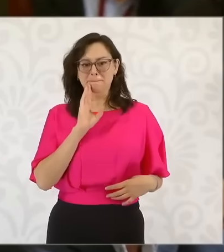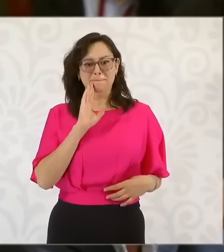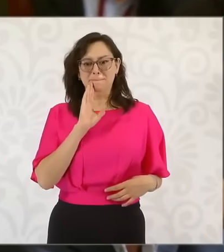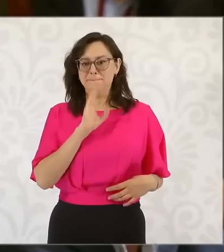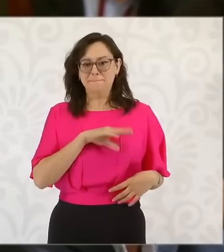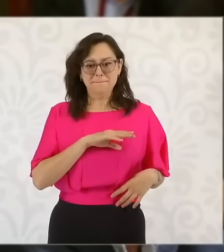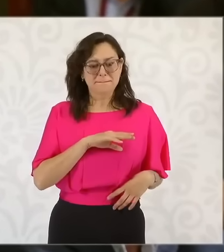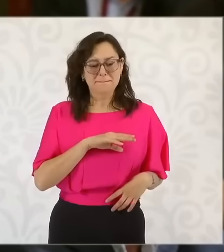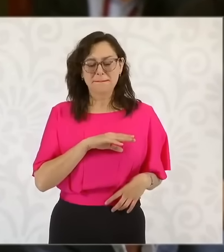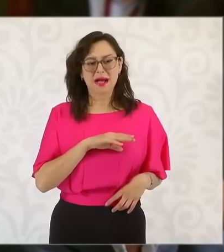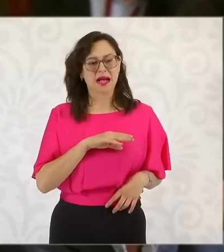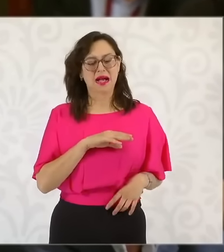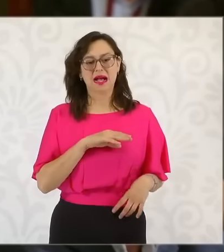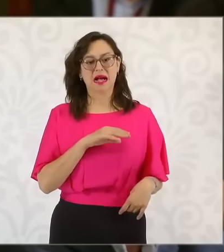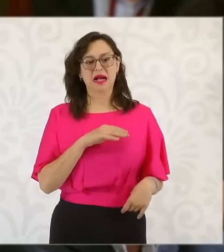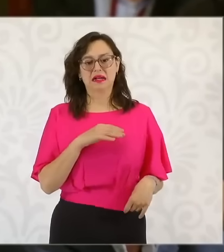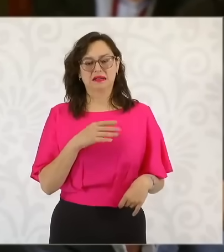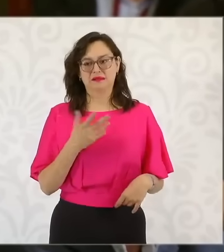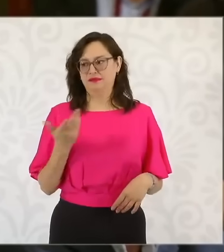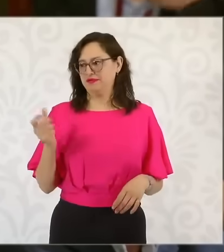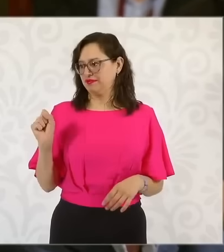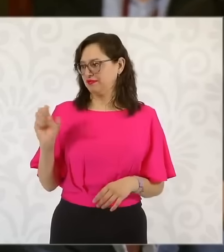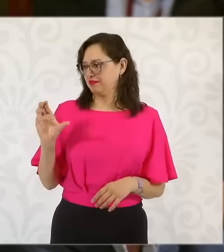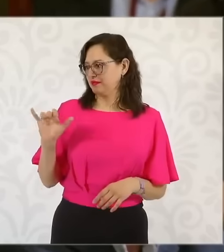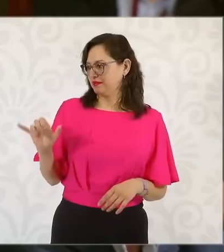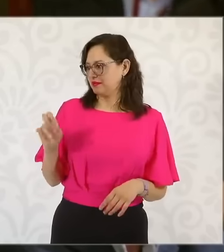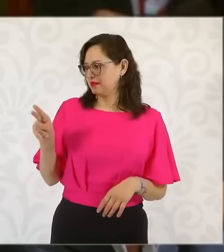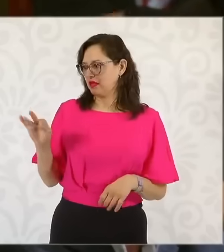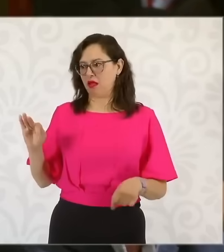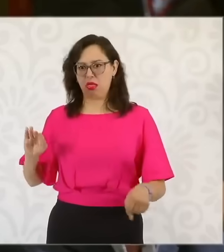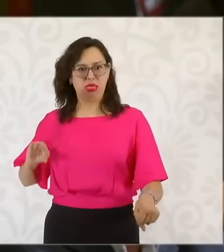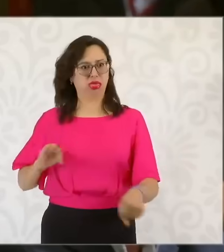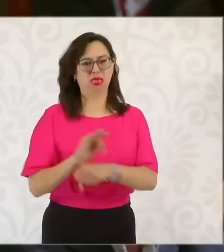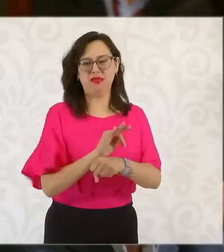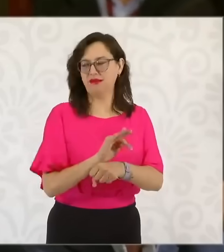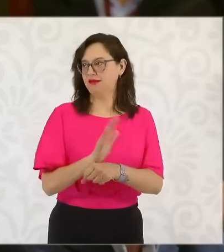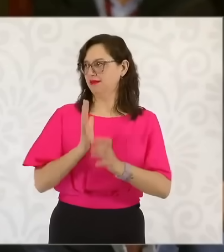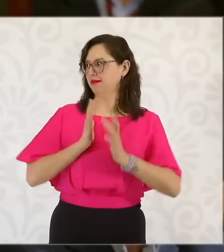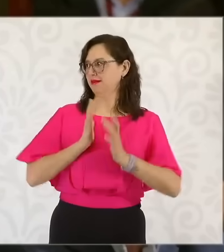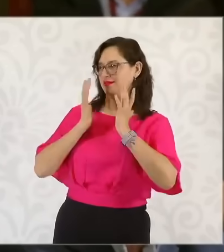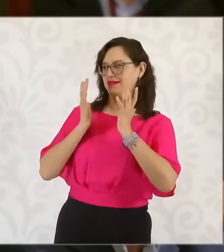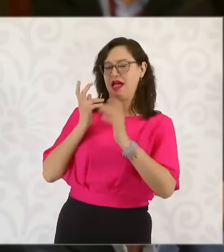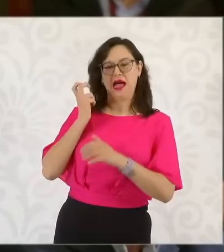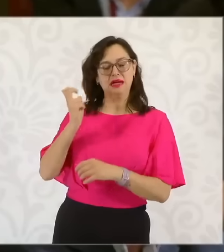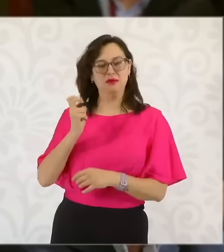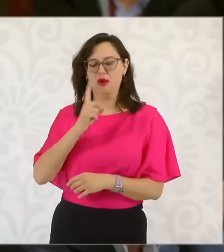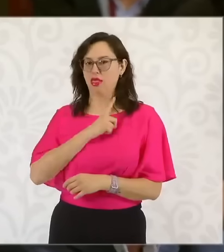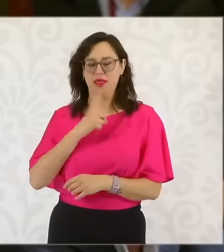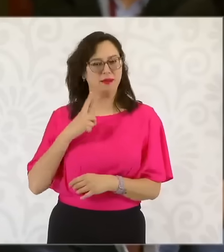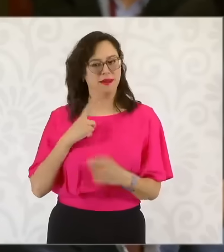a la acción de la Suprema Corte de Justicia de la Nación del Poder Judicial pero también de quienes